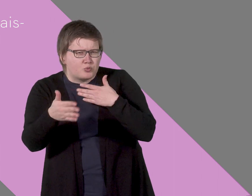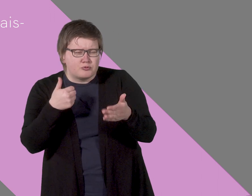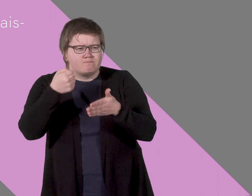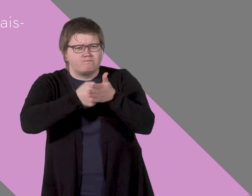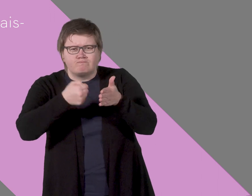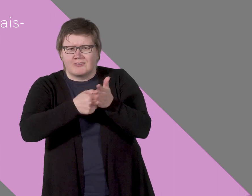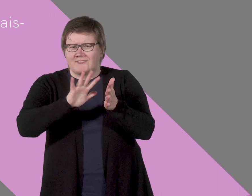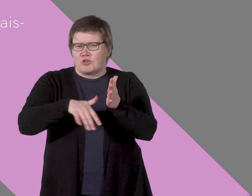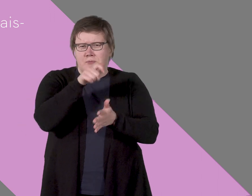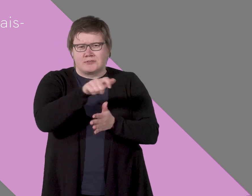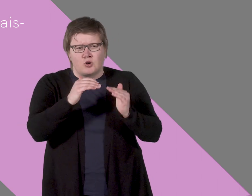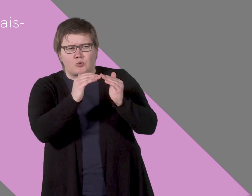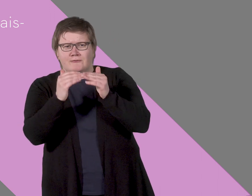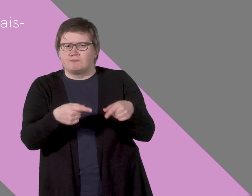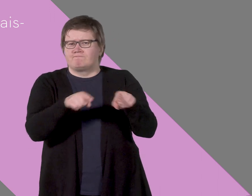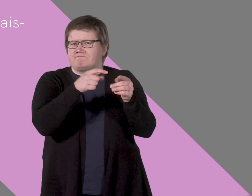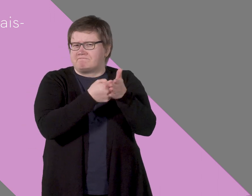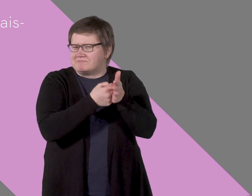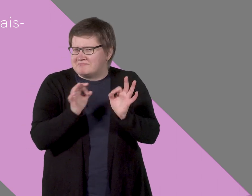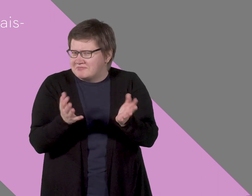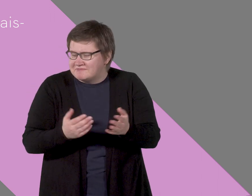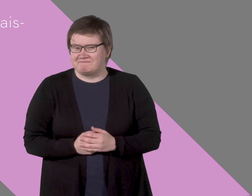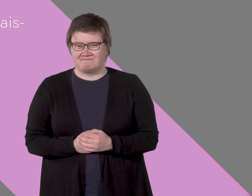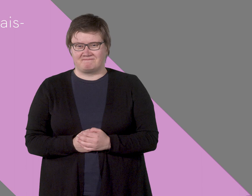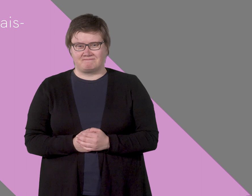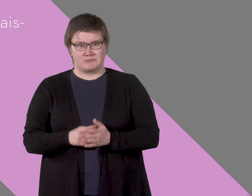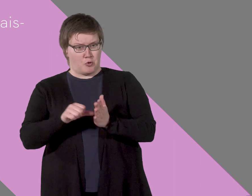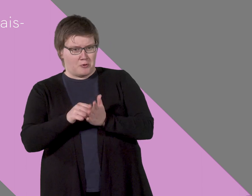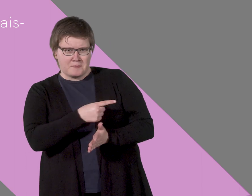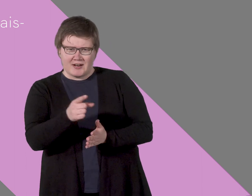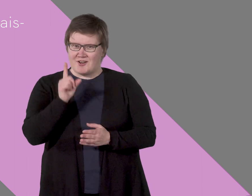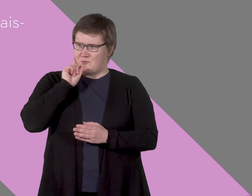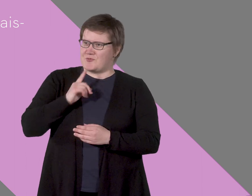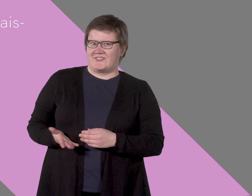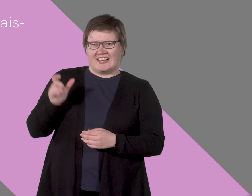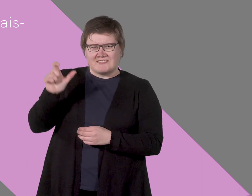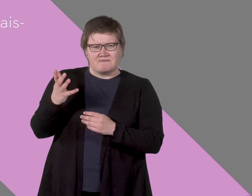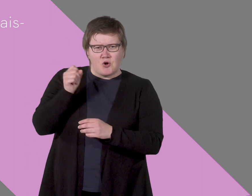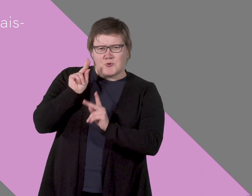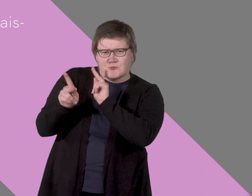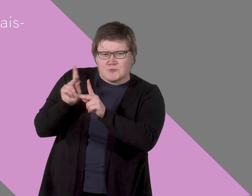viittomakielisten yhdenvertaisuuden toteutumiseksi. Lisäksi oppilailla on mahdollisuus esittää kysymyksiä, -